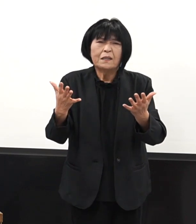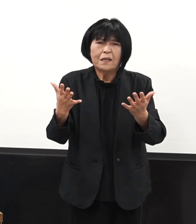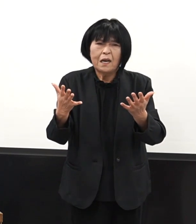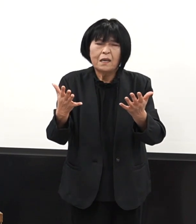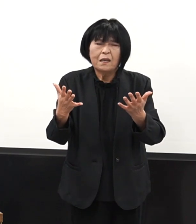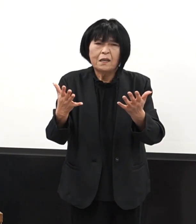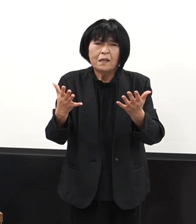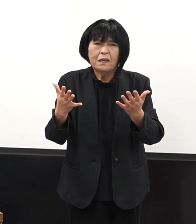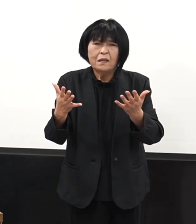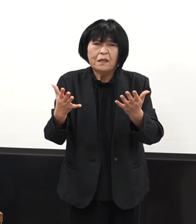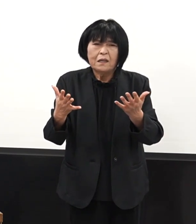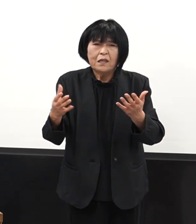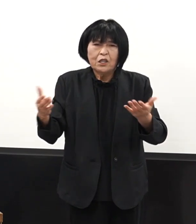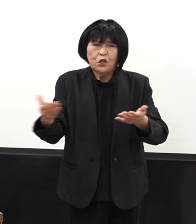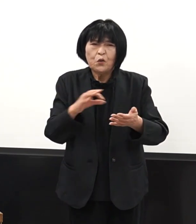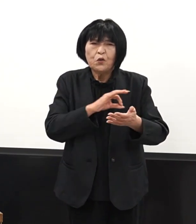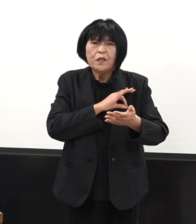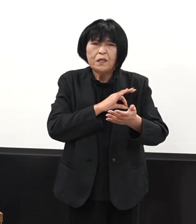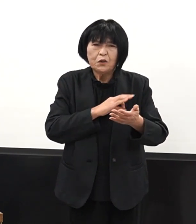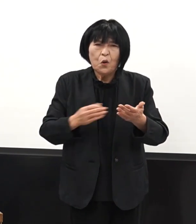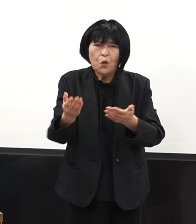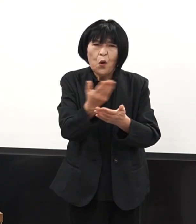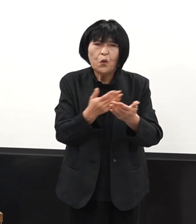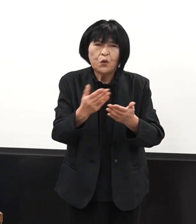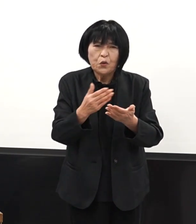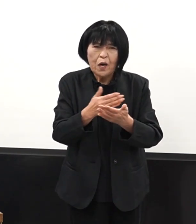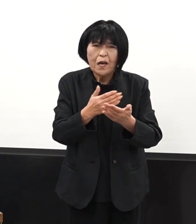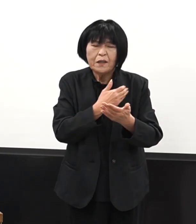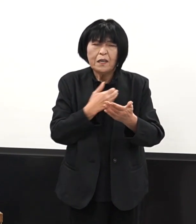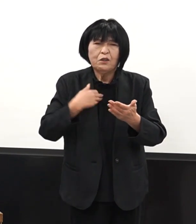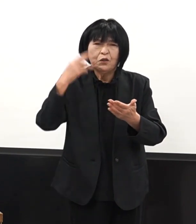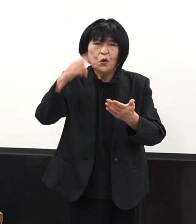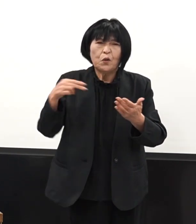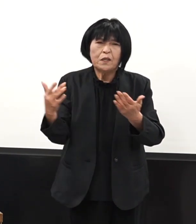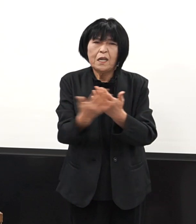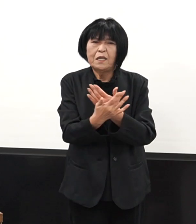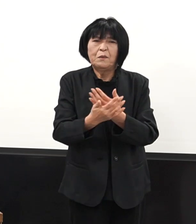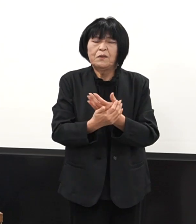他組織との交流が生まれます